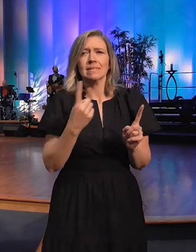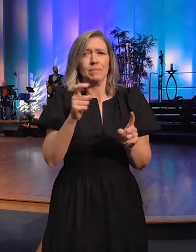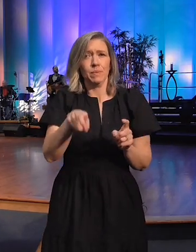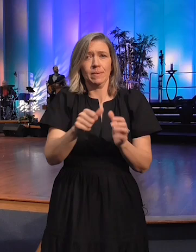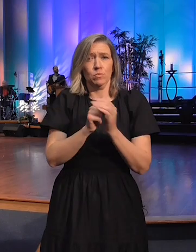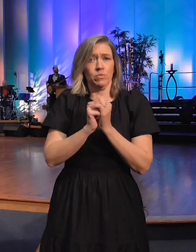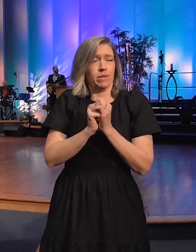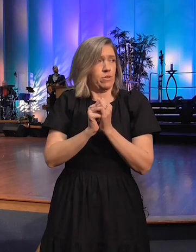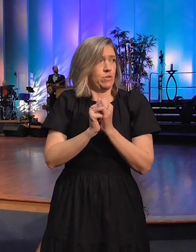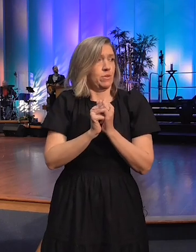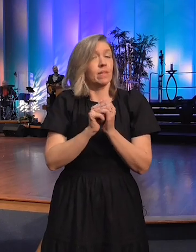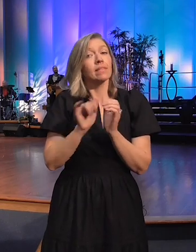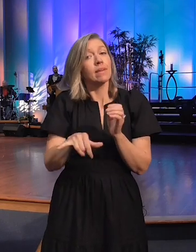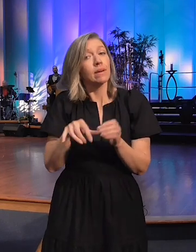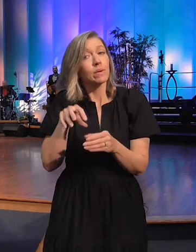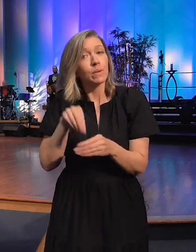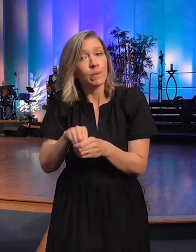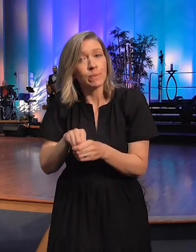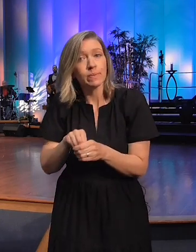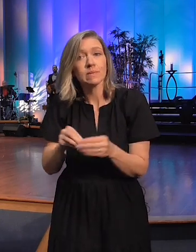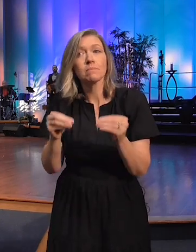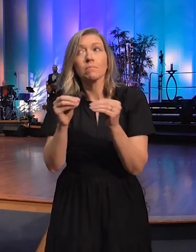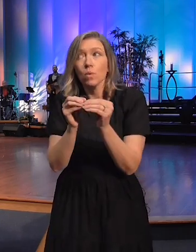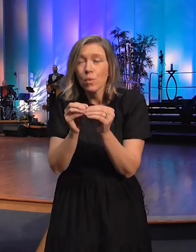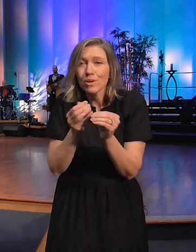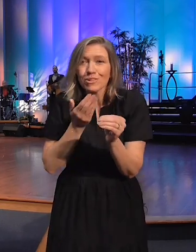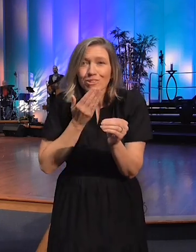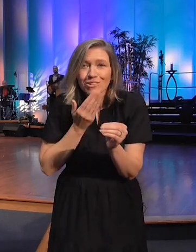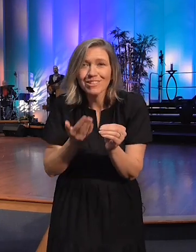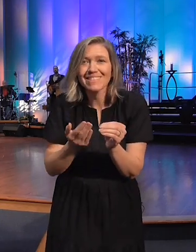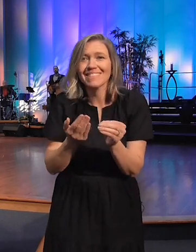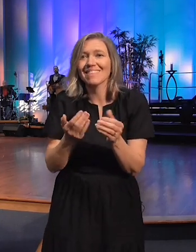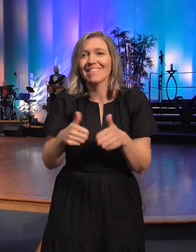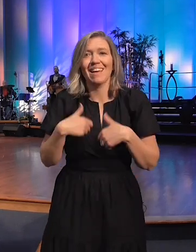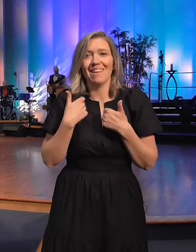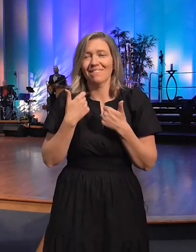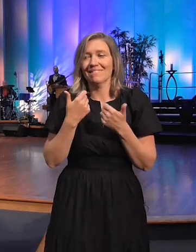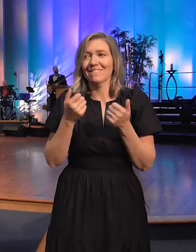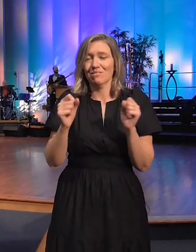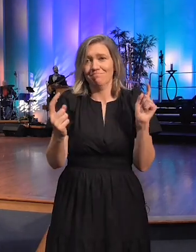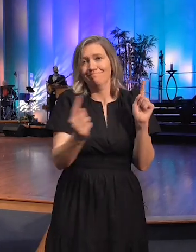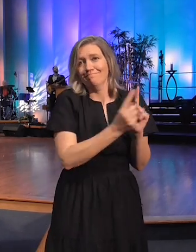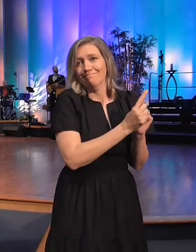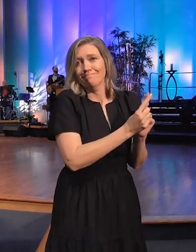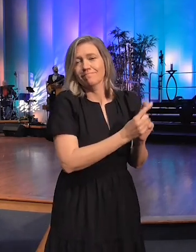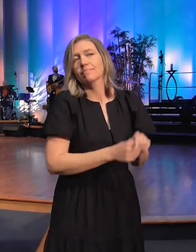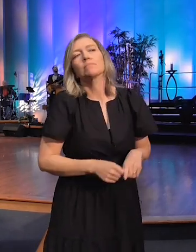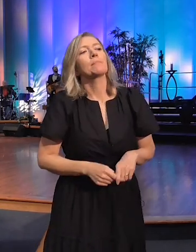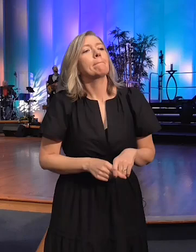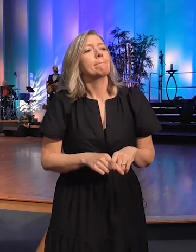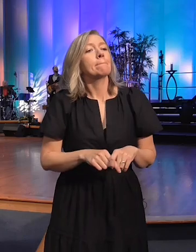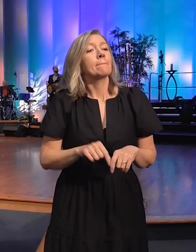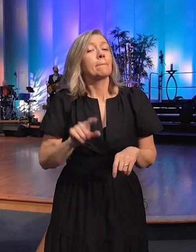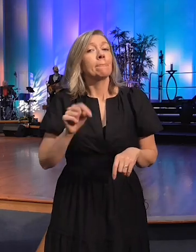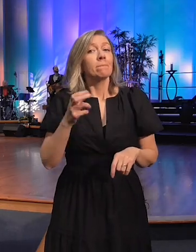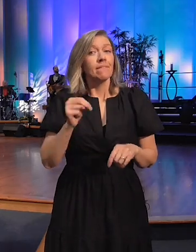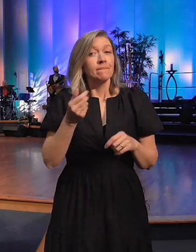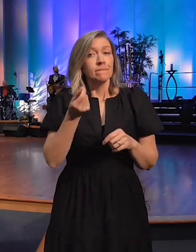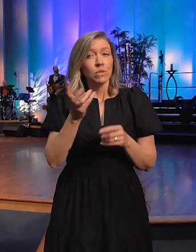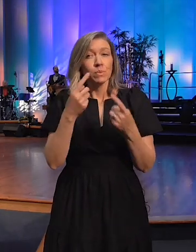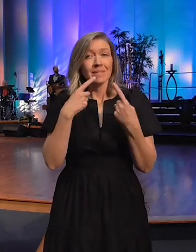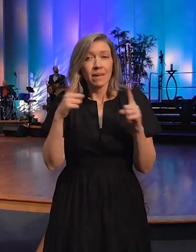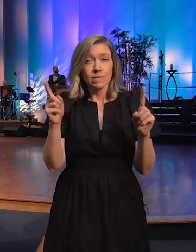incluye más de la buena vida que tiene y luego tenemos algunos anuncios por hacer. Uno es nuestra